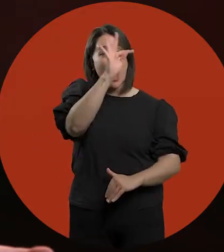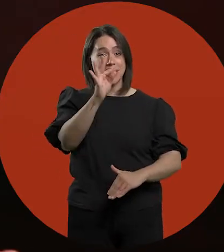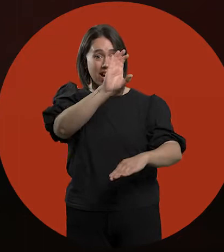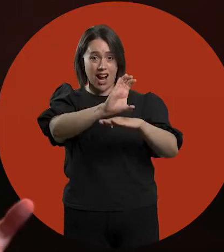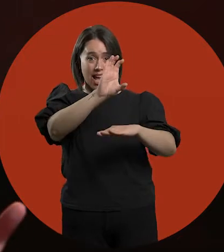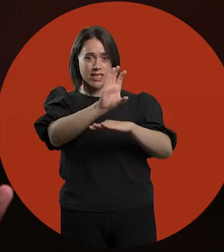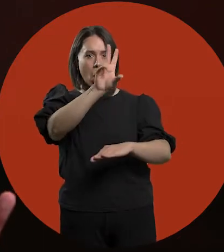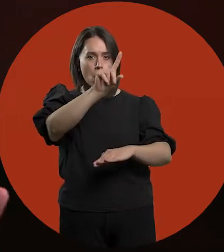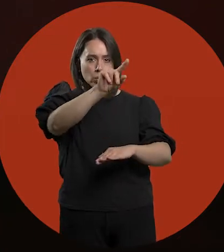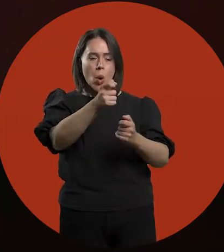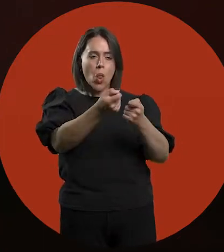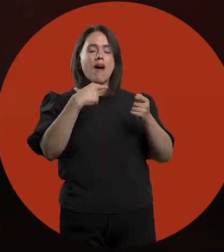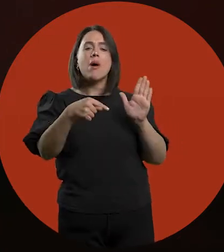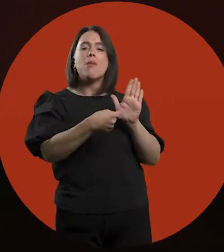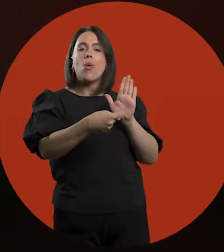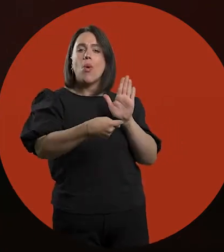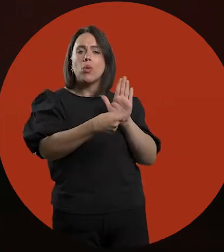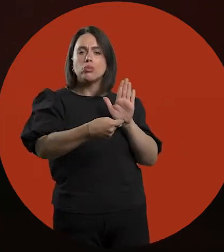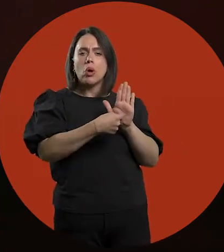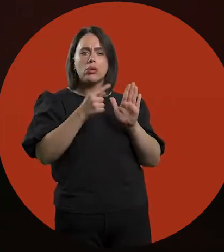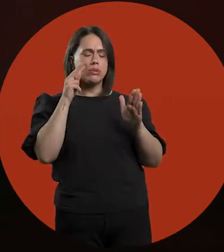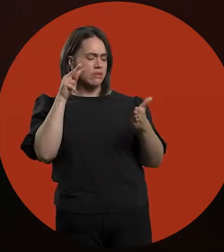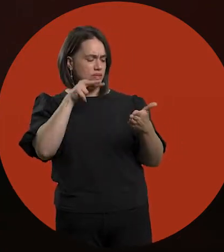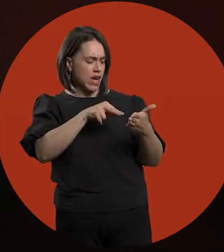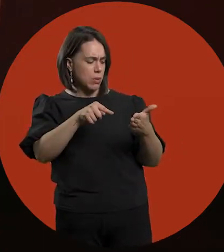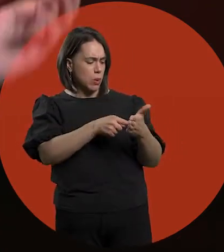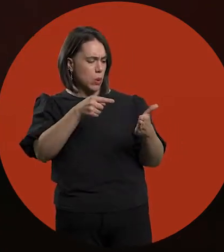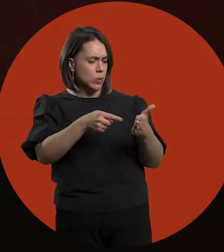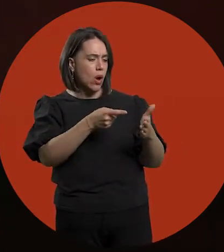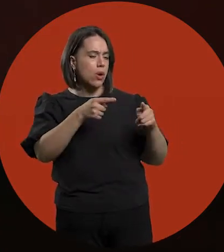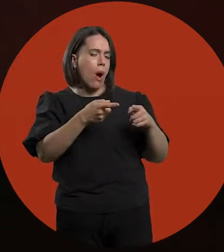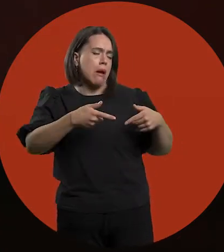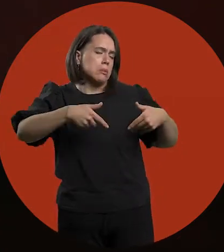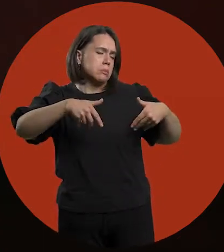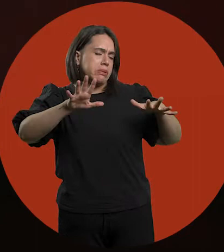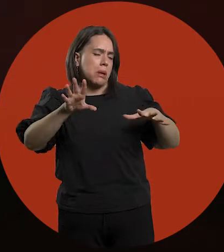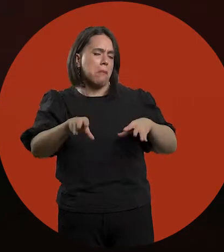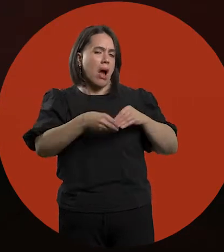tenías nota, y vos decías: "Es una cosa extra, voy y pruebo".